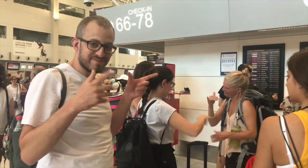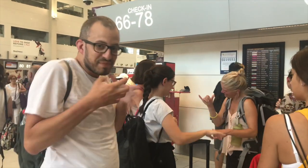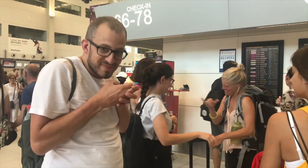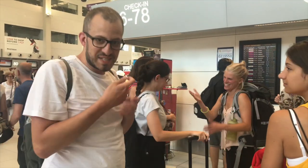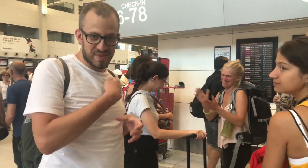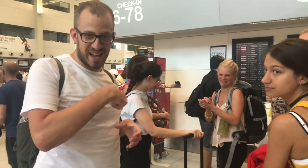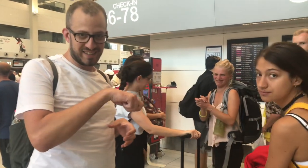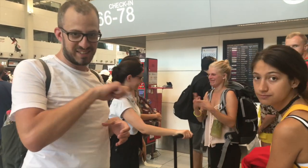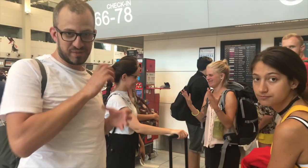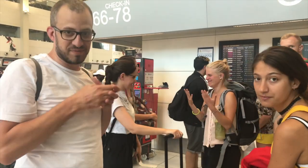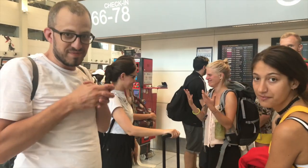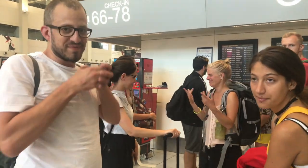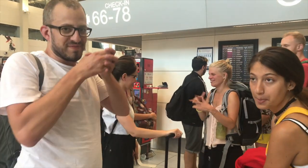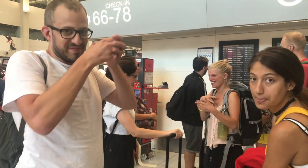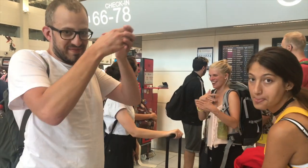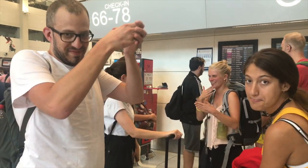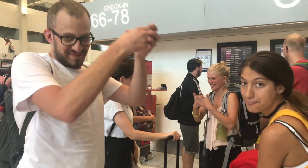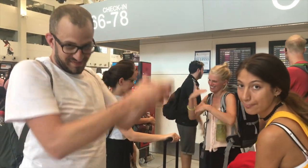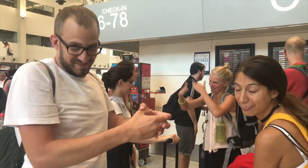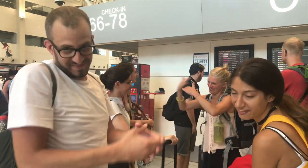Aquí estamos el grupo de participantes españoles, reduciéndose poco a poco.